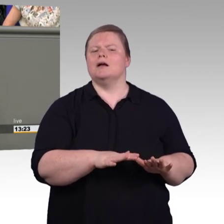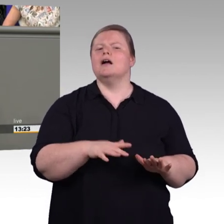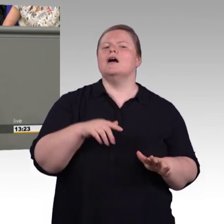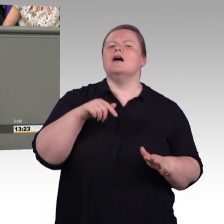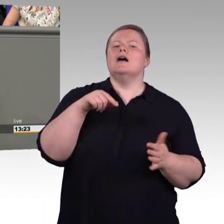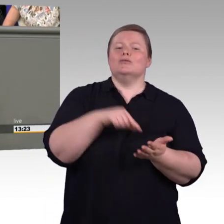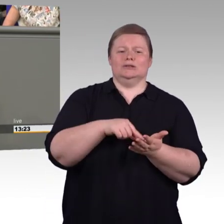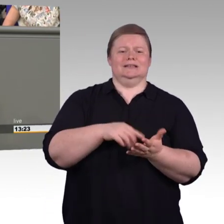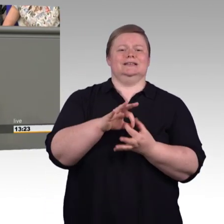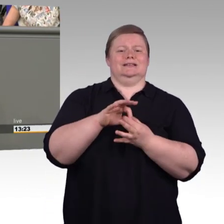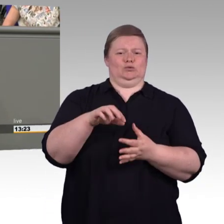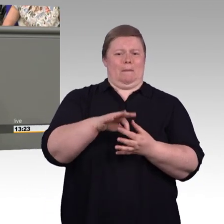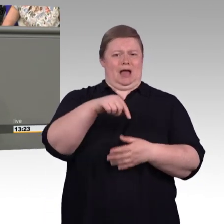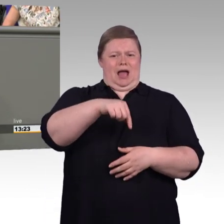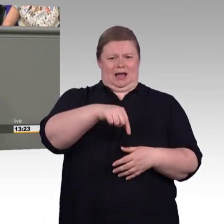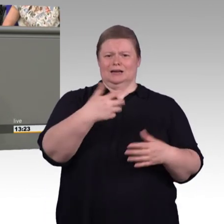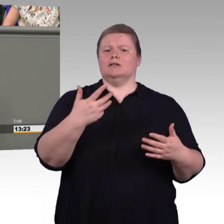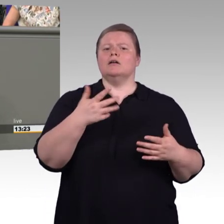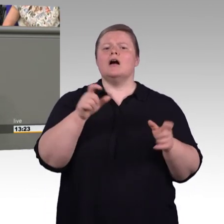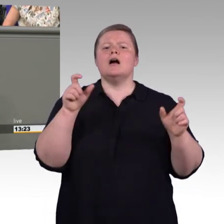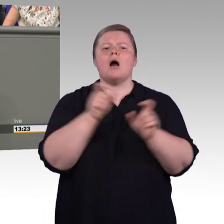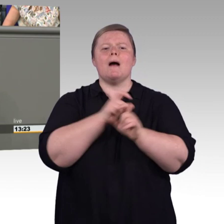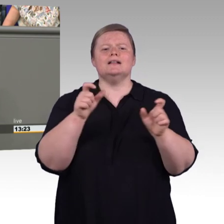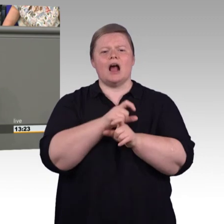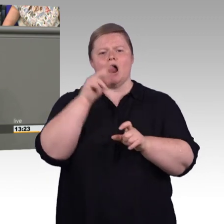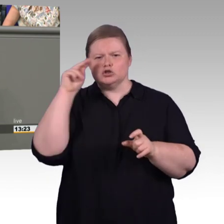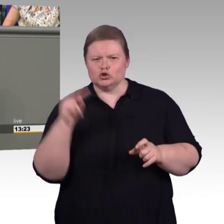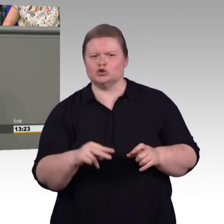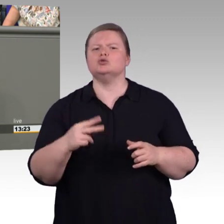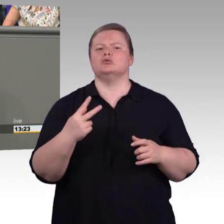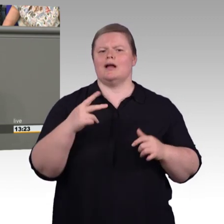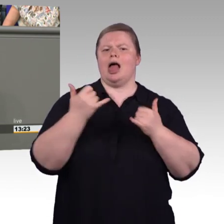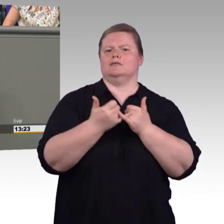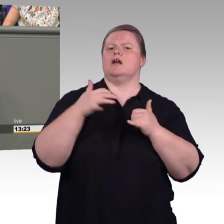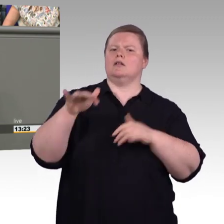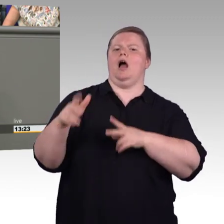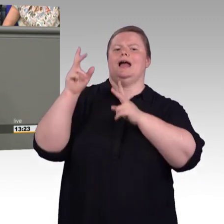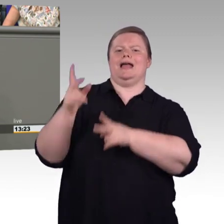Das Bundesverfassungsgericht führt dazu dann aus: "Das Kind sei ein Wesen mit eigener Menschenwürde",